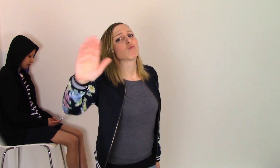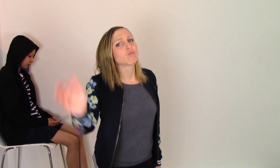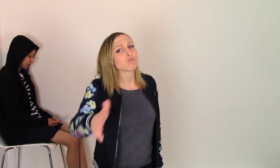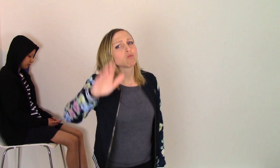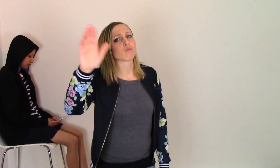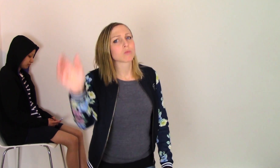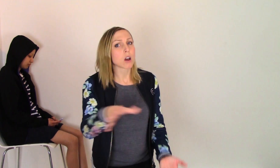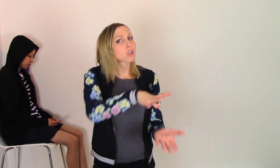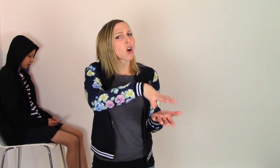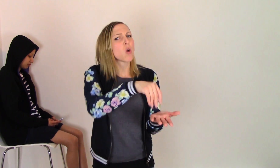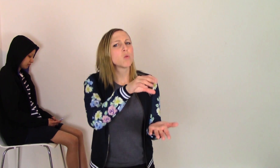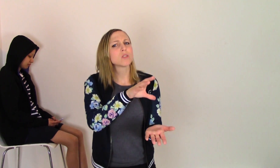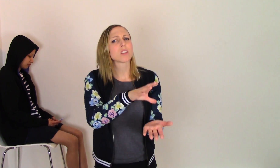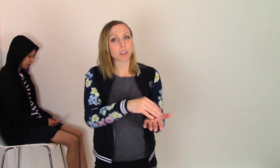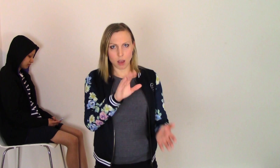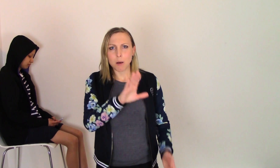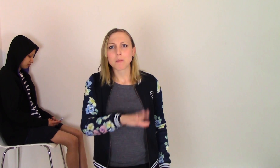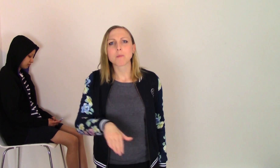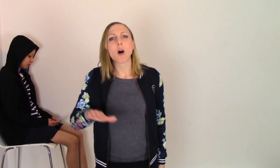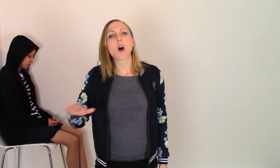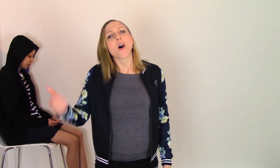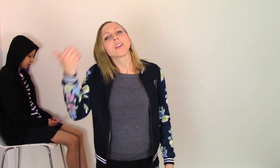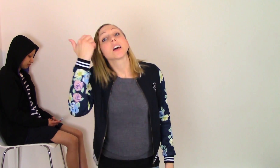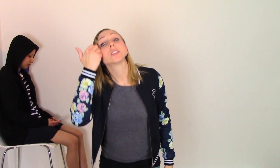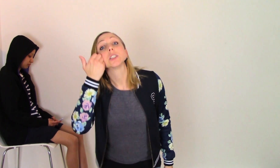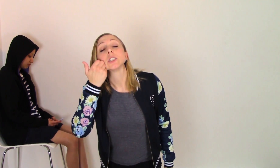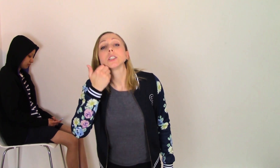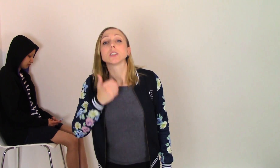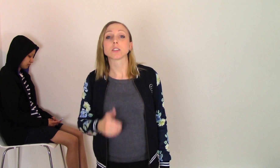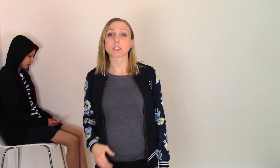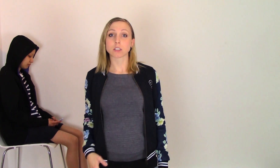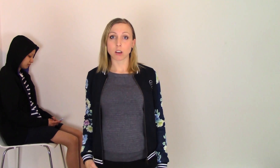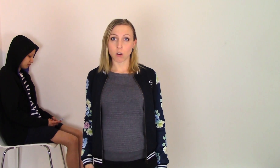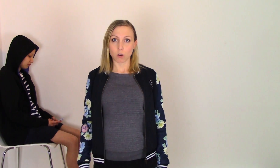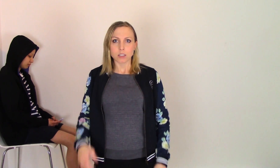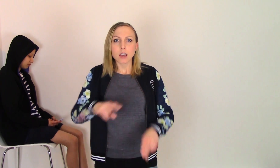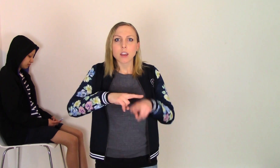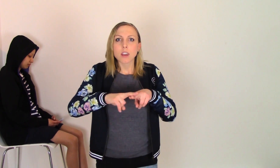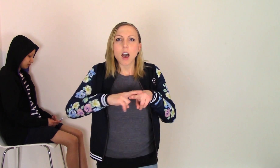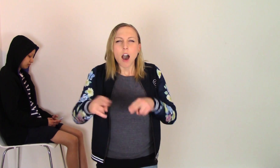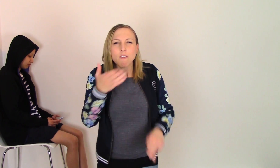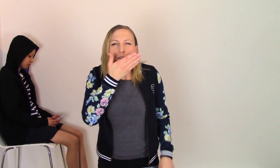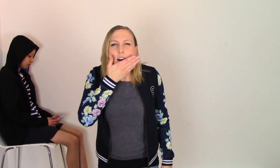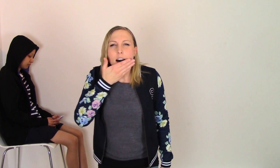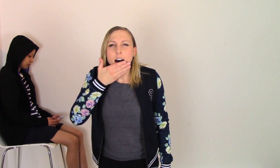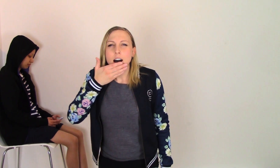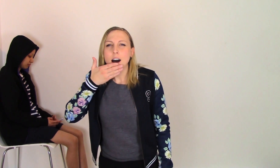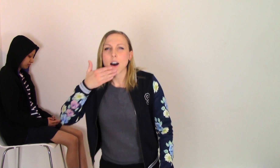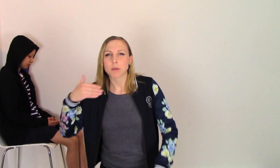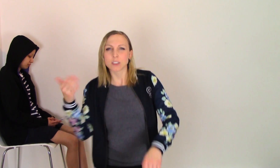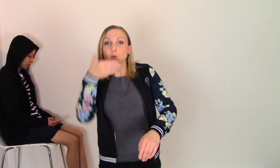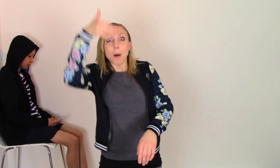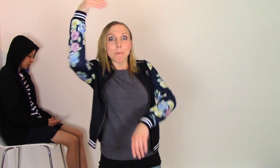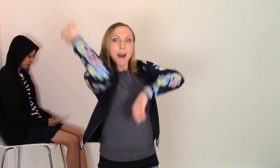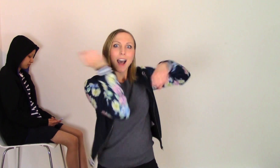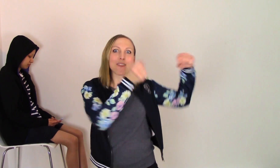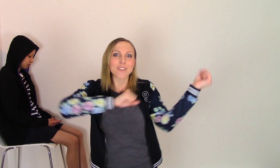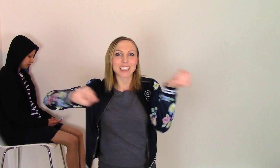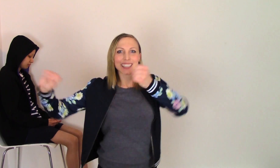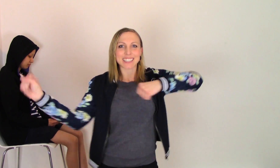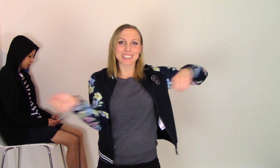och torka gruset av en barnakind, och känna värmen från en sommarvind.